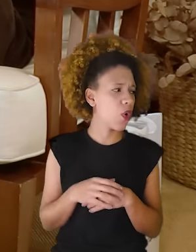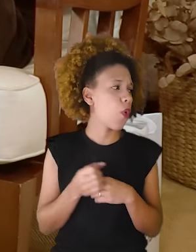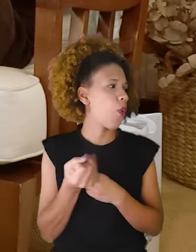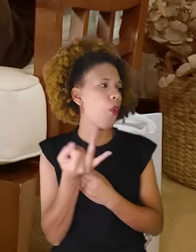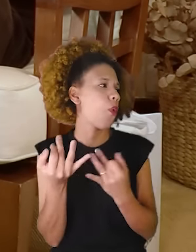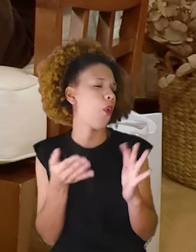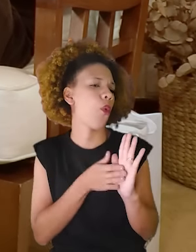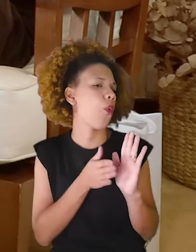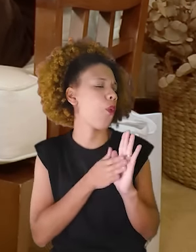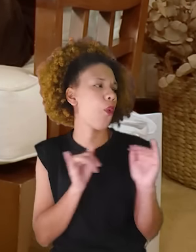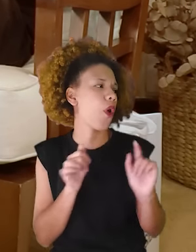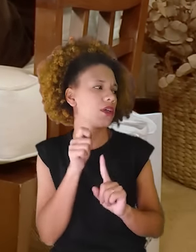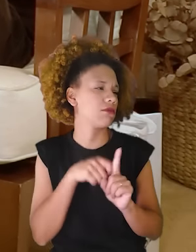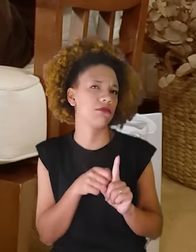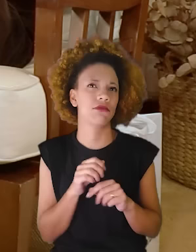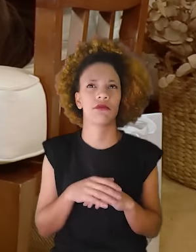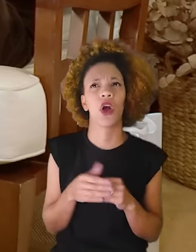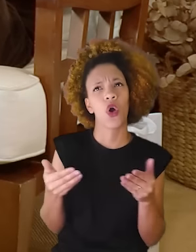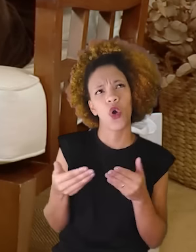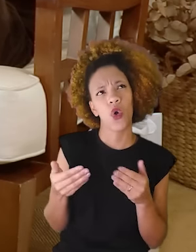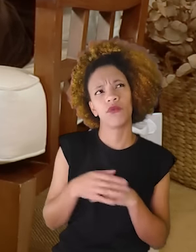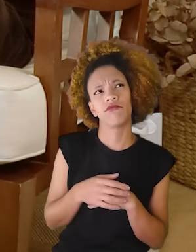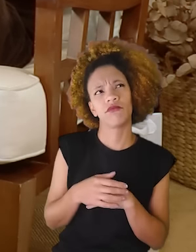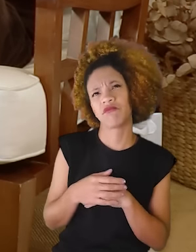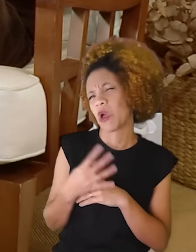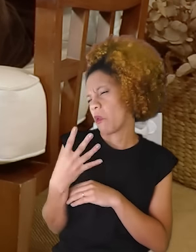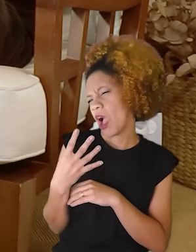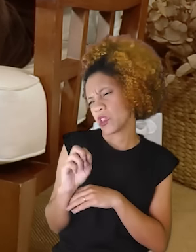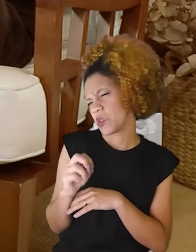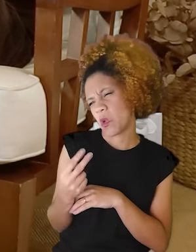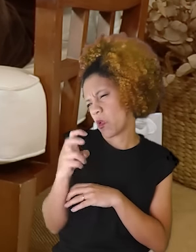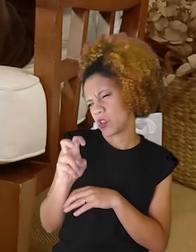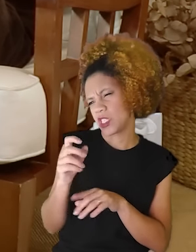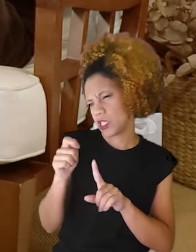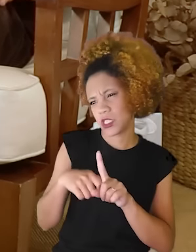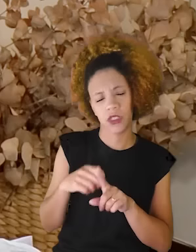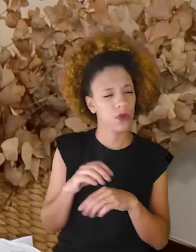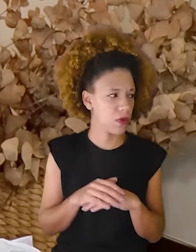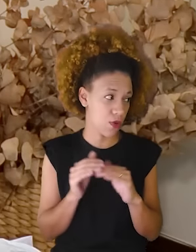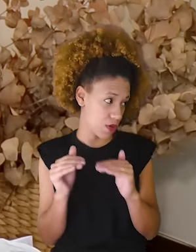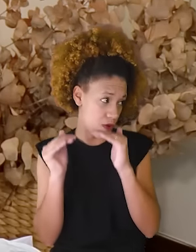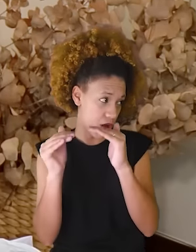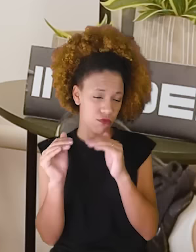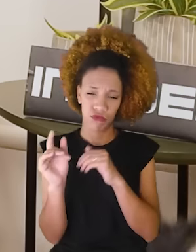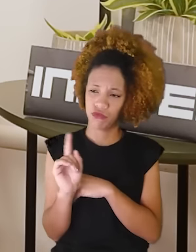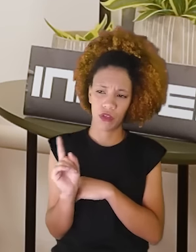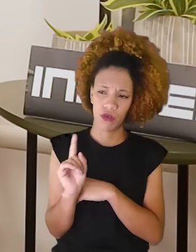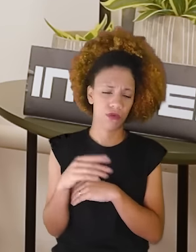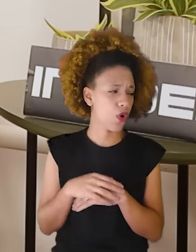quantas PIS por mês ah hoje em dia eu deo fazer umas quatro cinco é o teu auge não não tu chegou